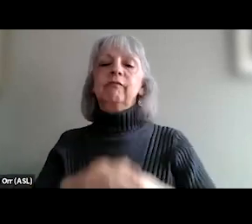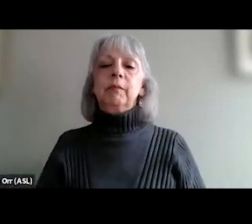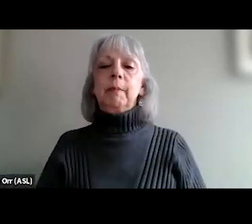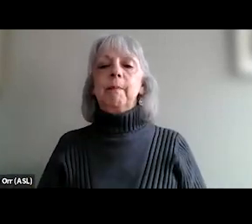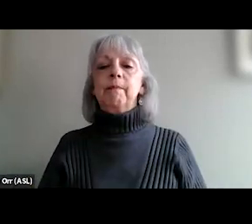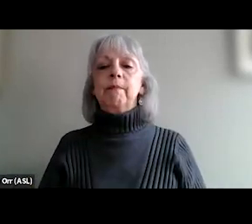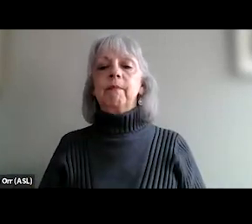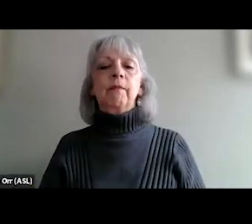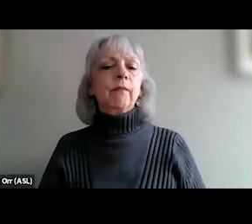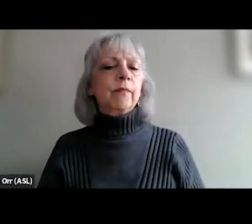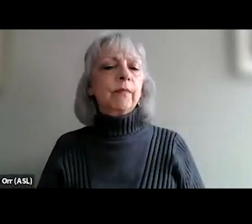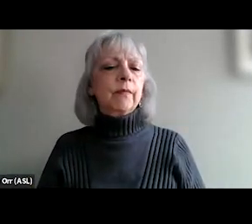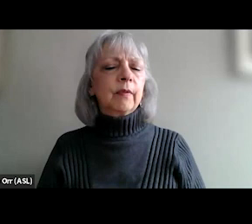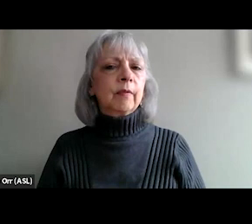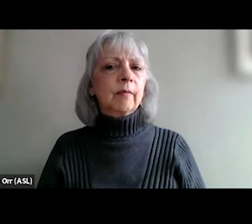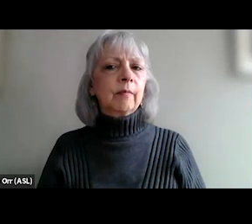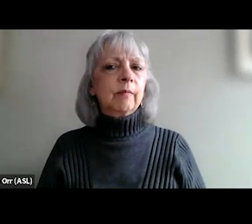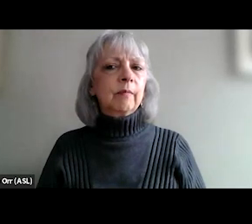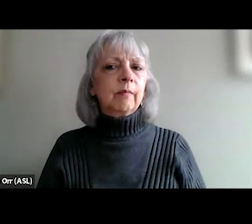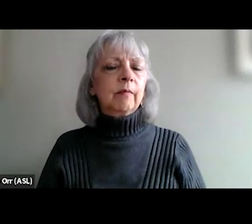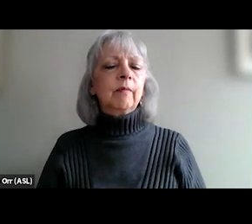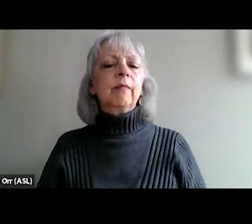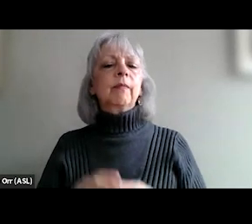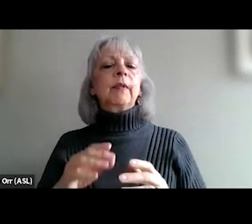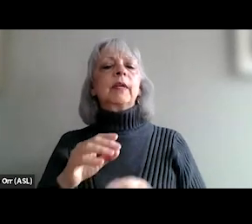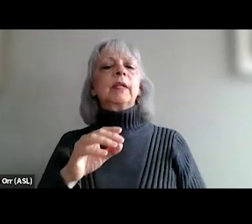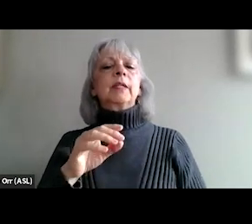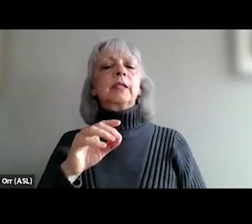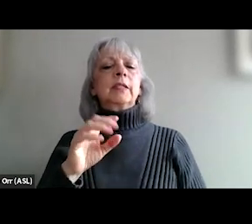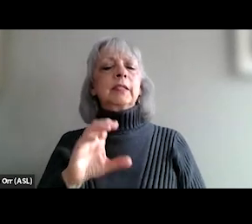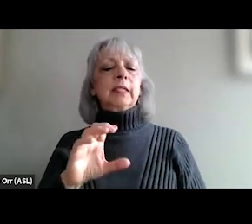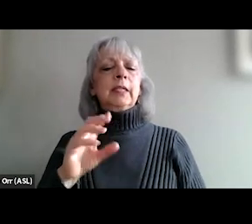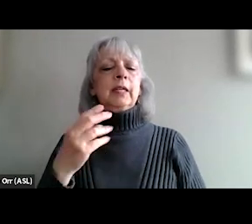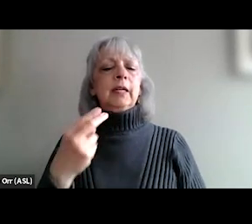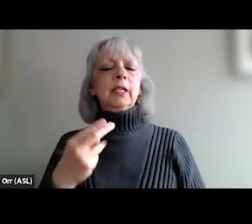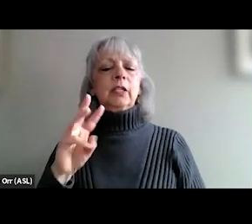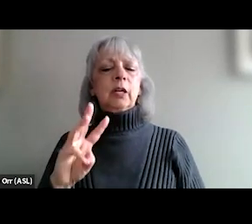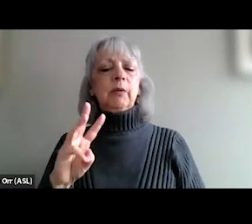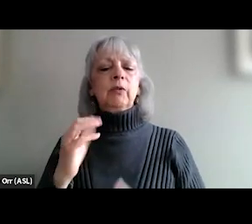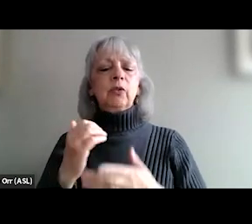Parte de nuestro trabajo como TSC es evaluar los determinantes de la salud.